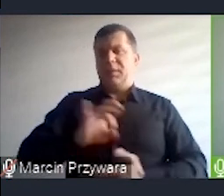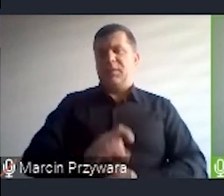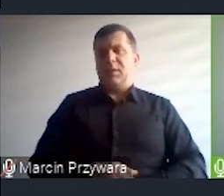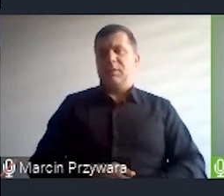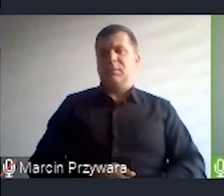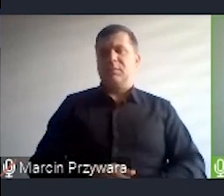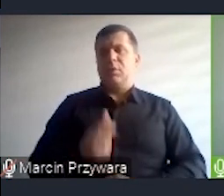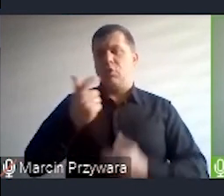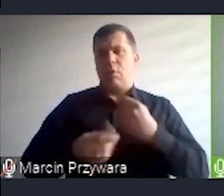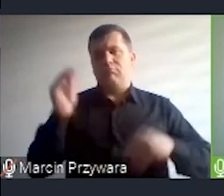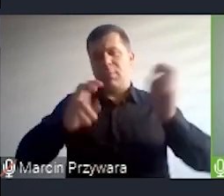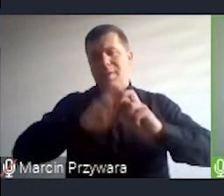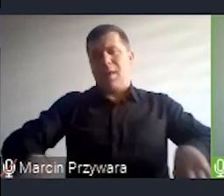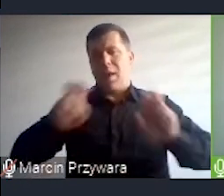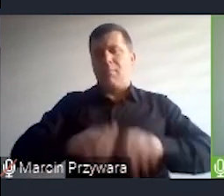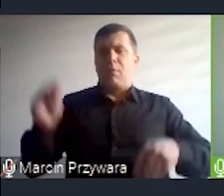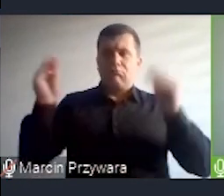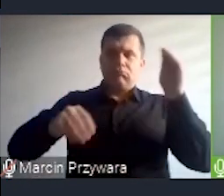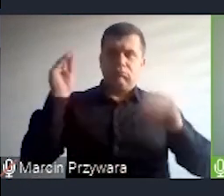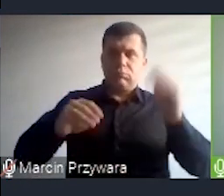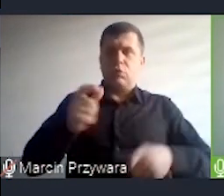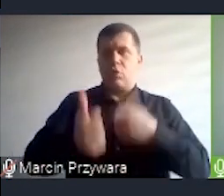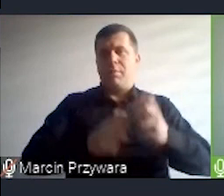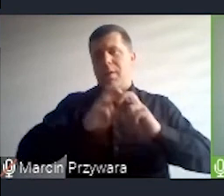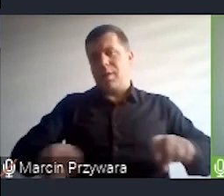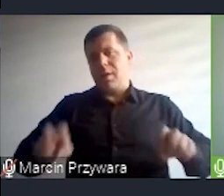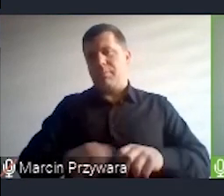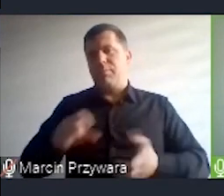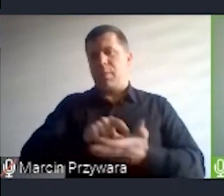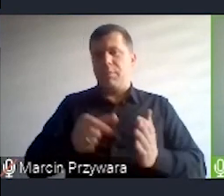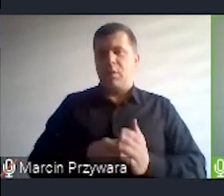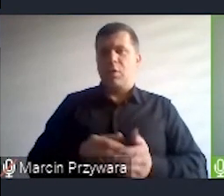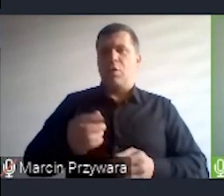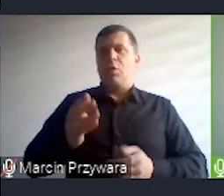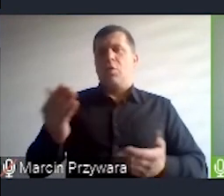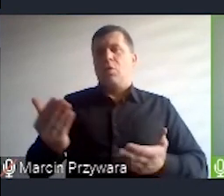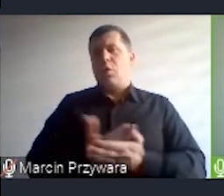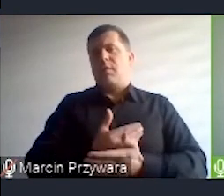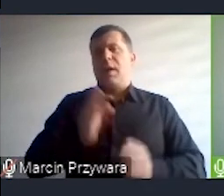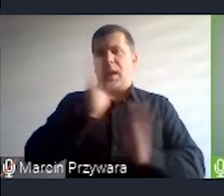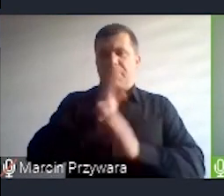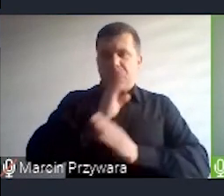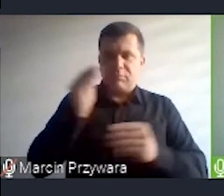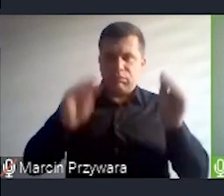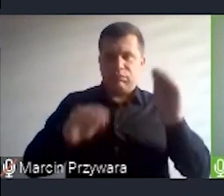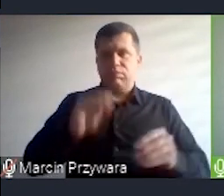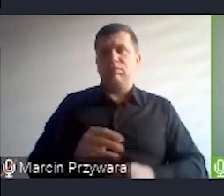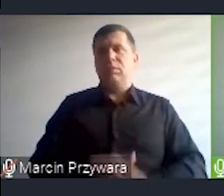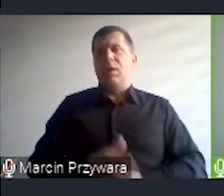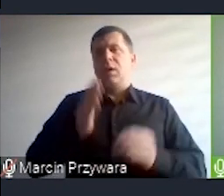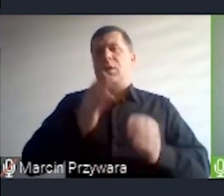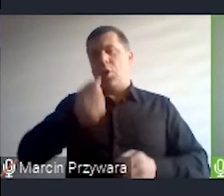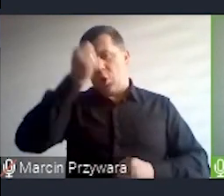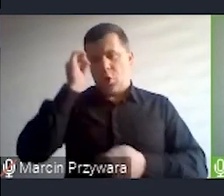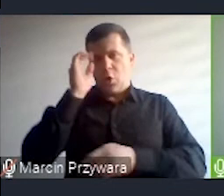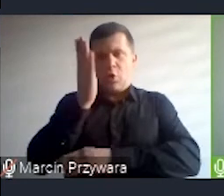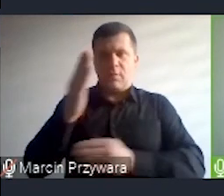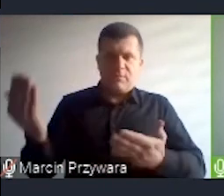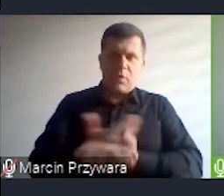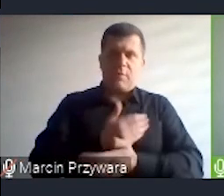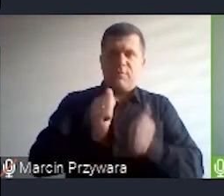Zaadaptowaliśmy tę przestrzeń: zrobiliśmy remont, wstawiliśmy klimatyzatory, zrobiliśmy porządne okna